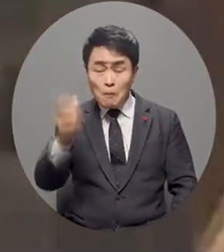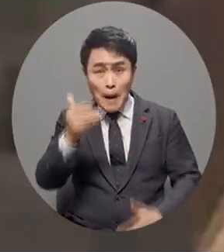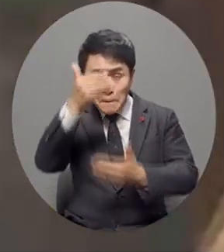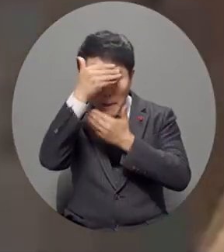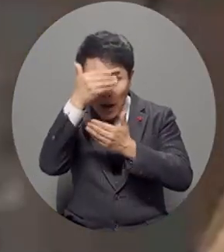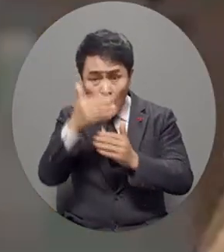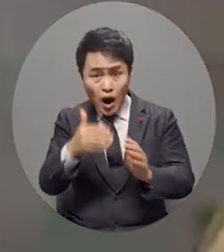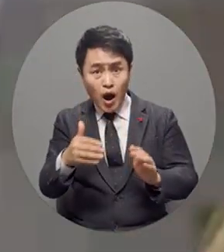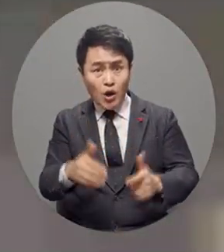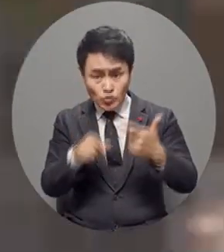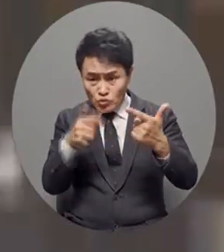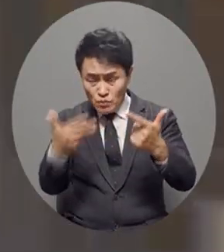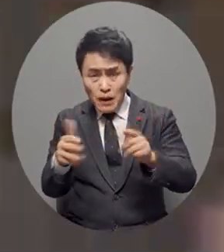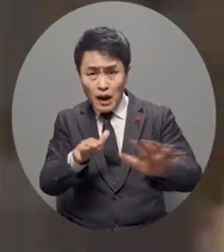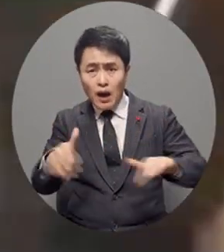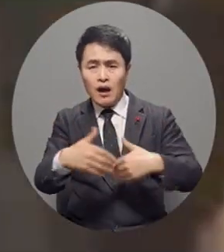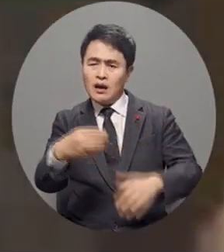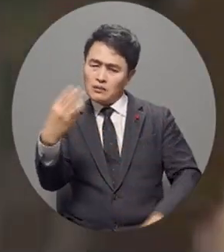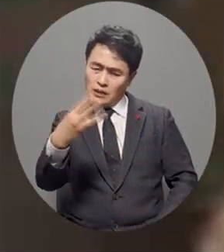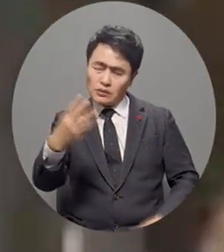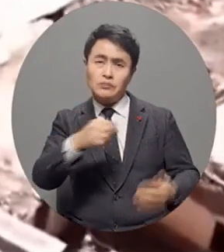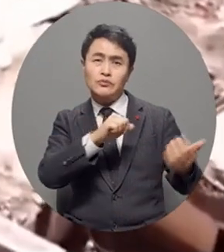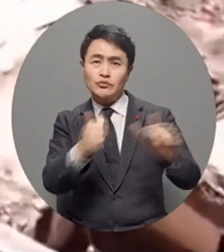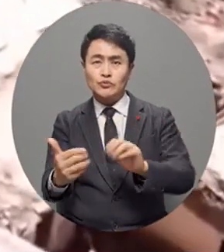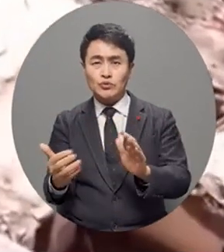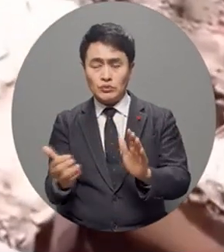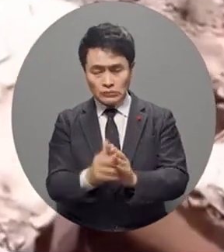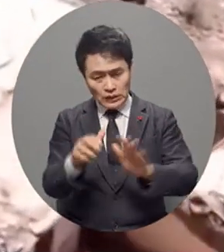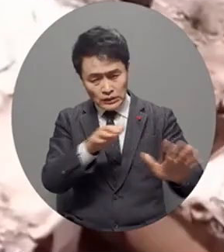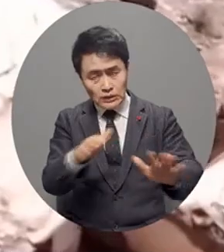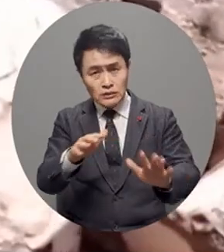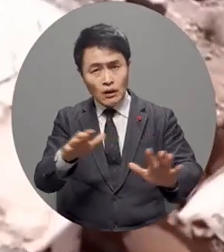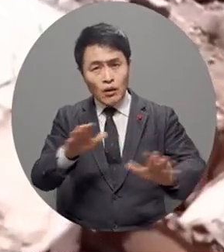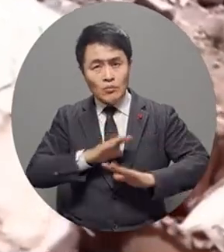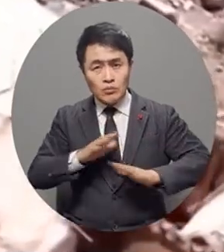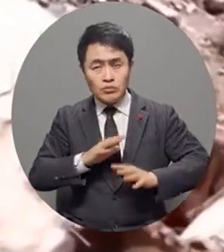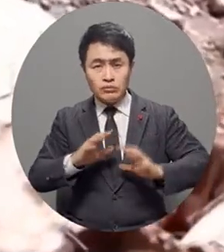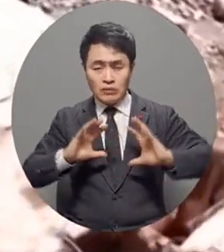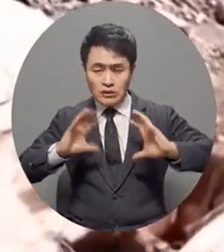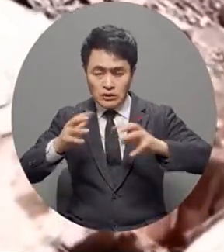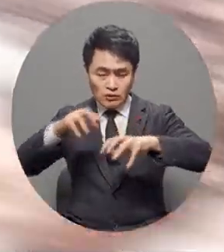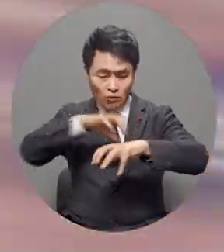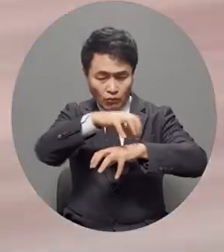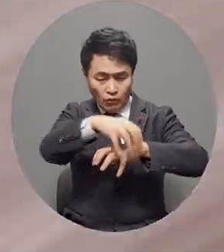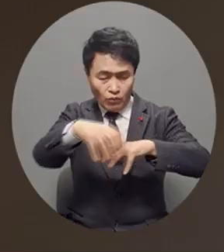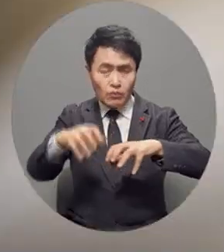북아프리카 모로코에서도 규모 6.8 지진으로 3000여 명이 숨지는 등 지진의